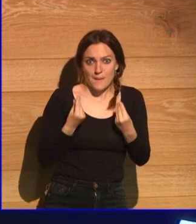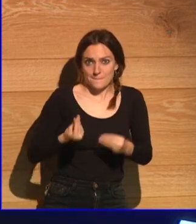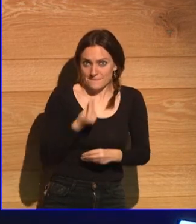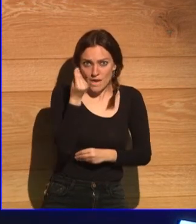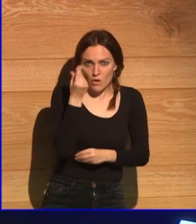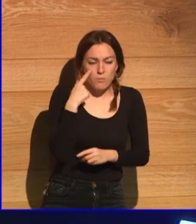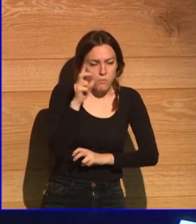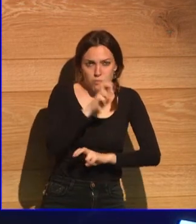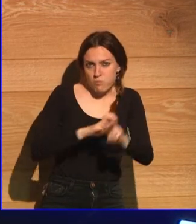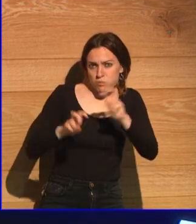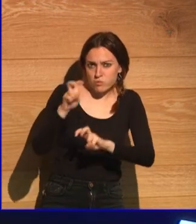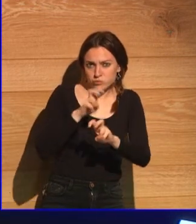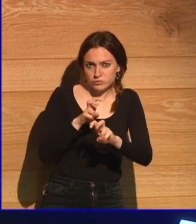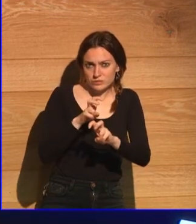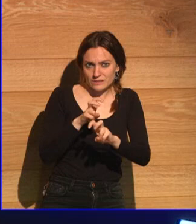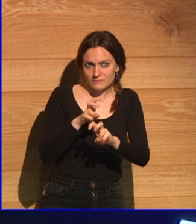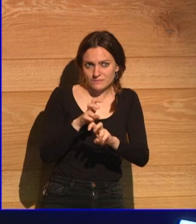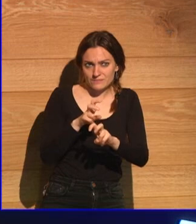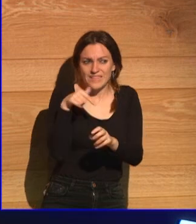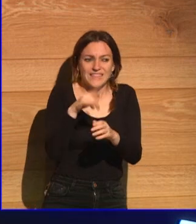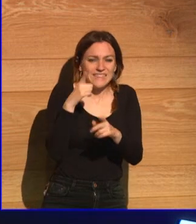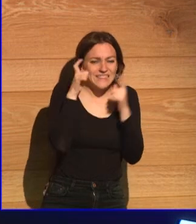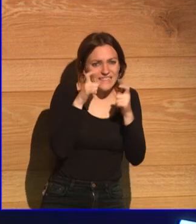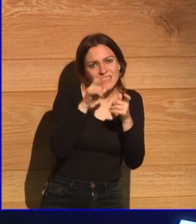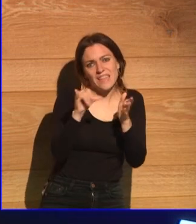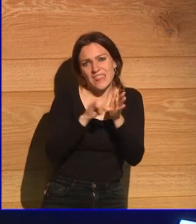Aproximadamente en los mismos países, en Grecia, en Italia.